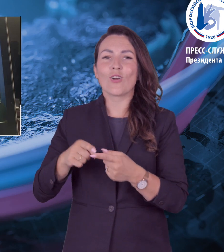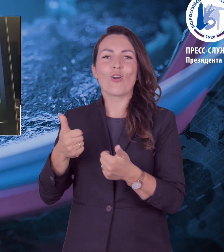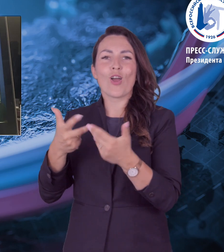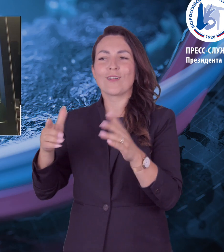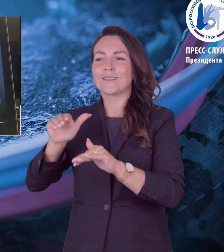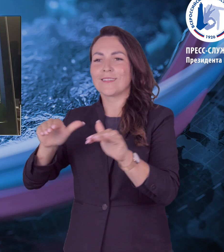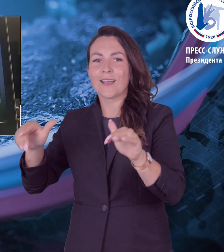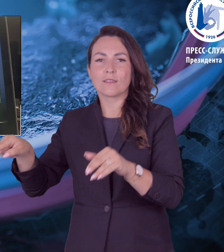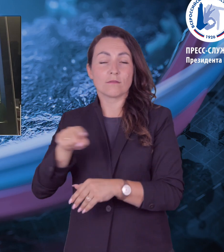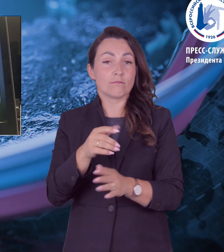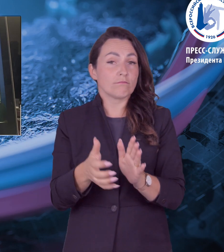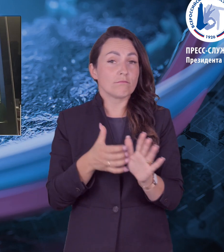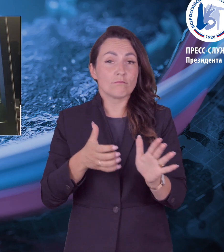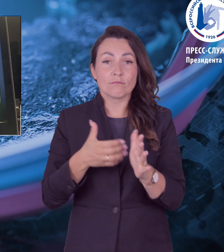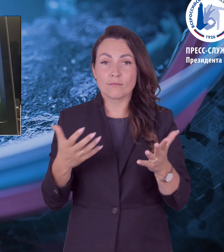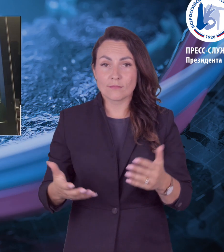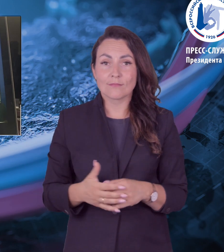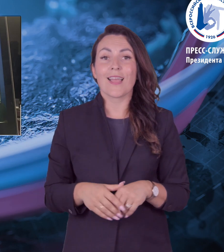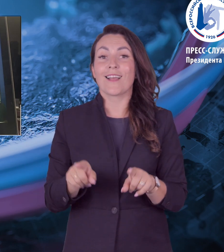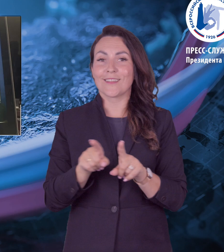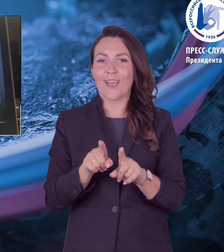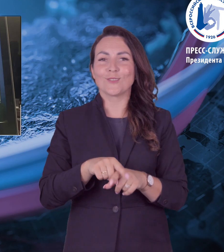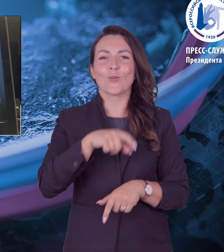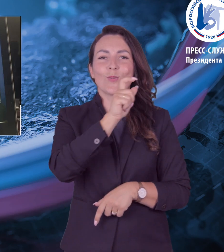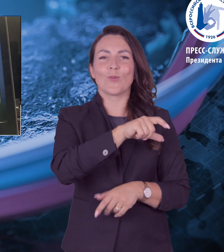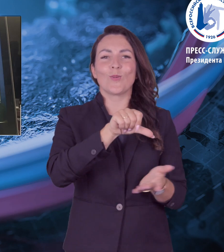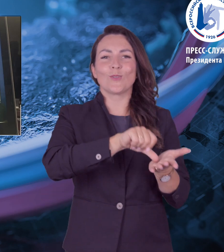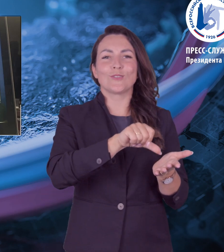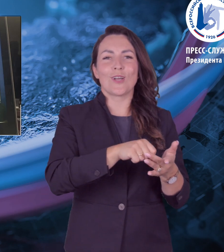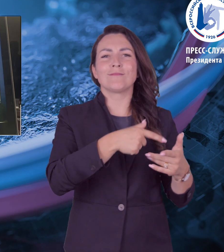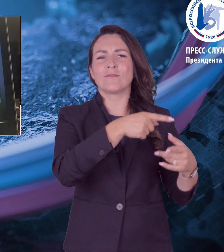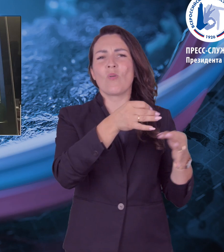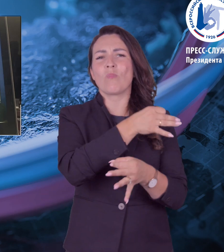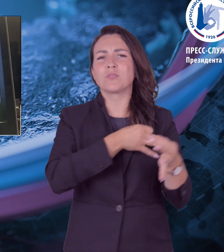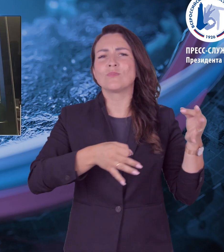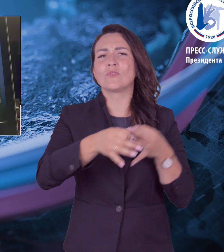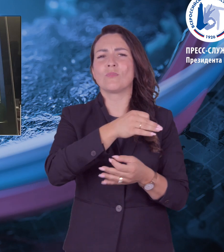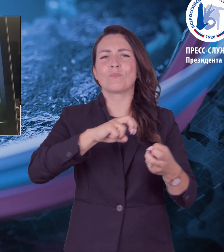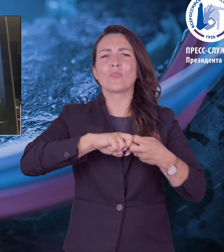Также участники обсудили проблемы, с которыми инвалиды в России